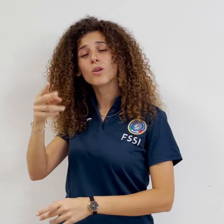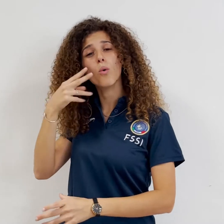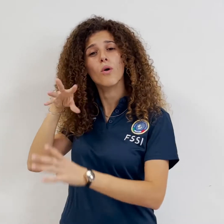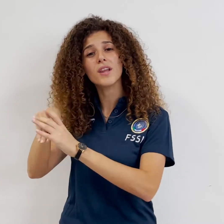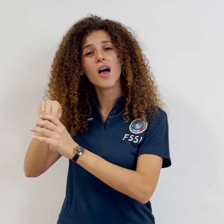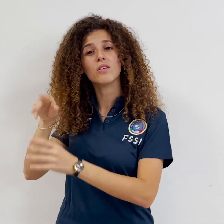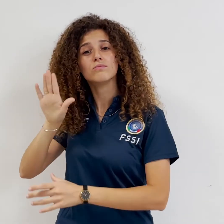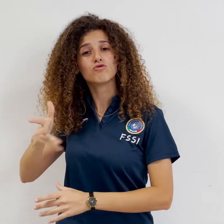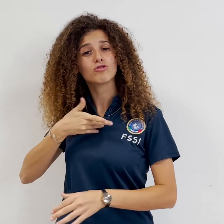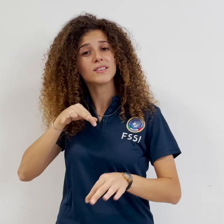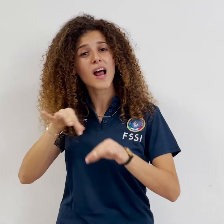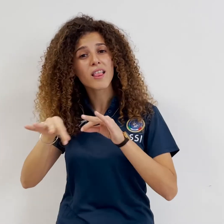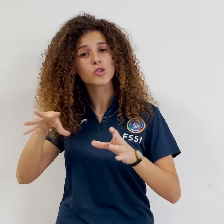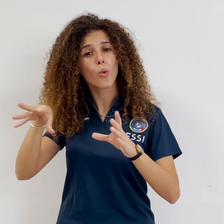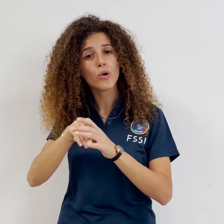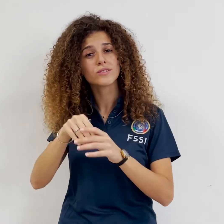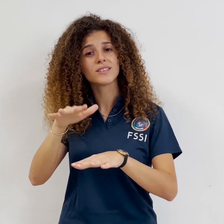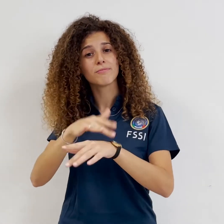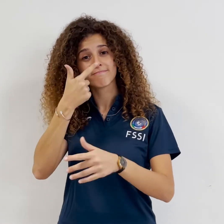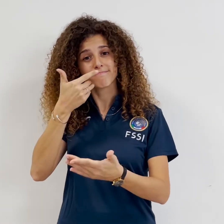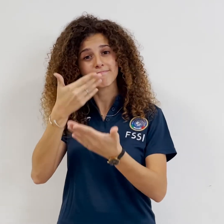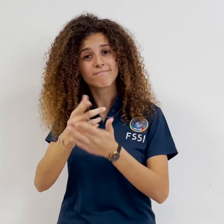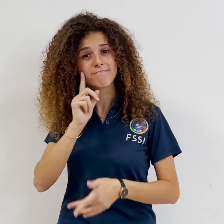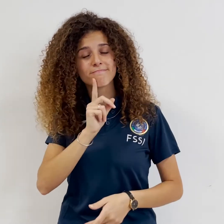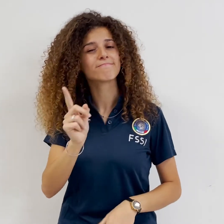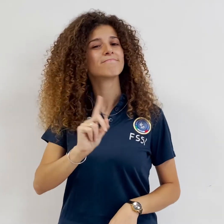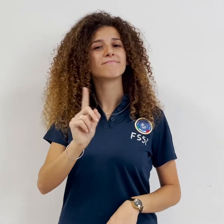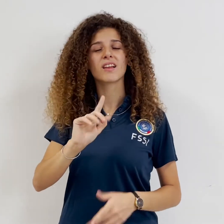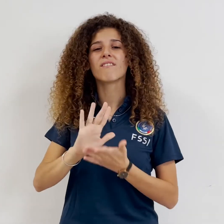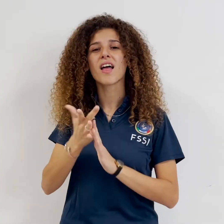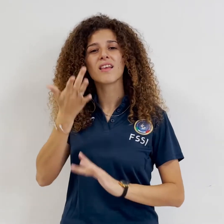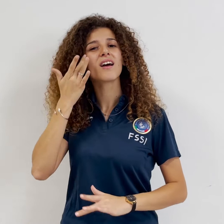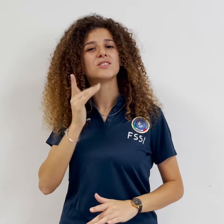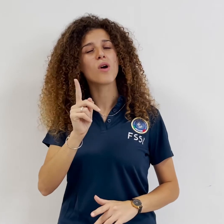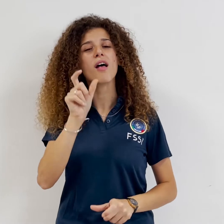Questo processo che non è supportato da adeguate strategie di inclusione rischia di allontanare